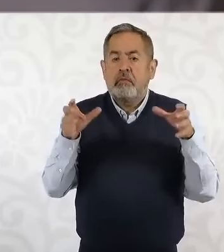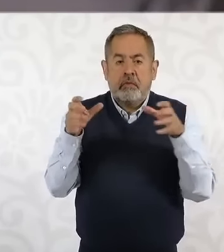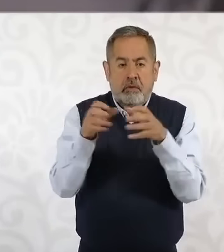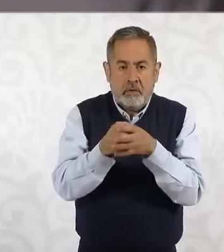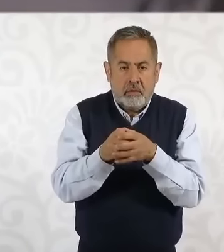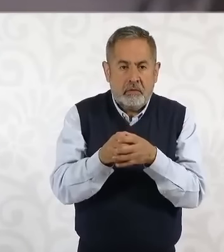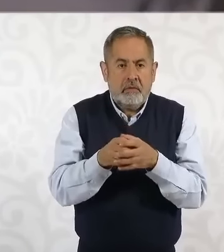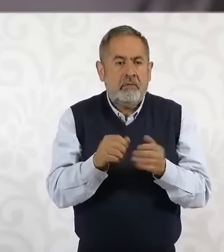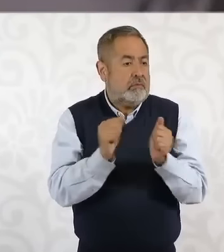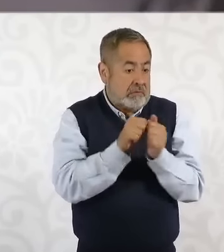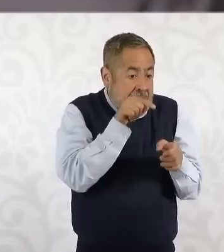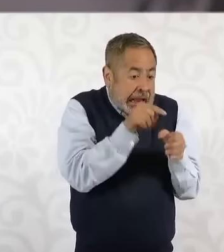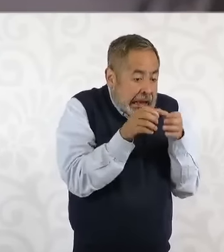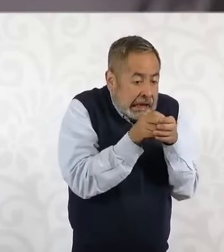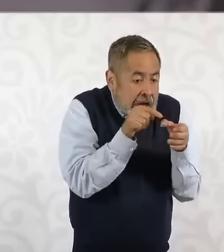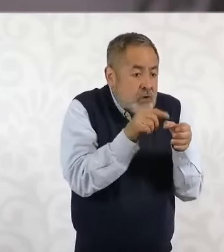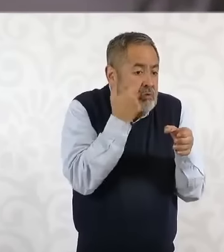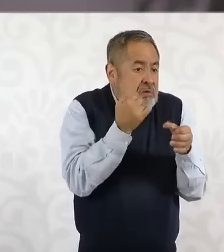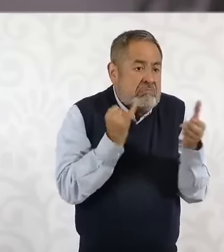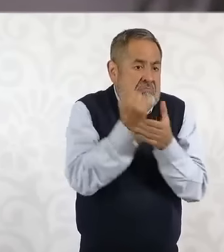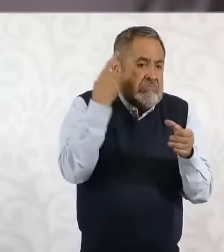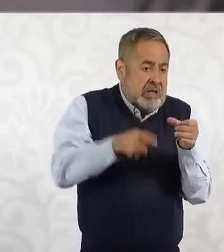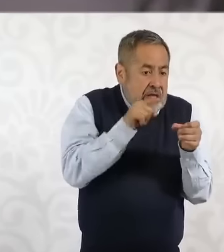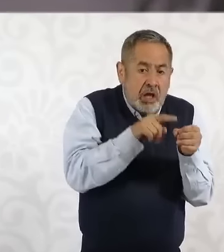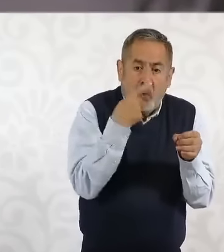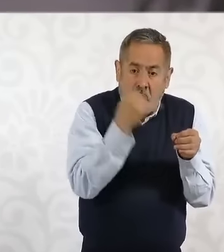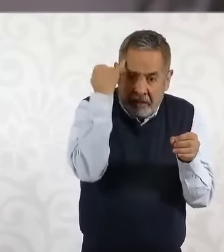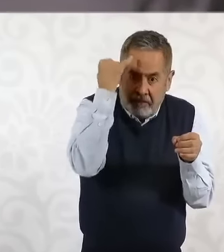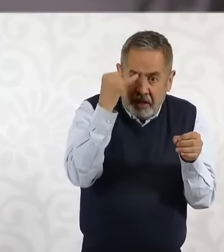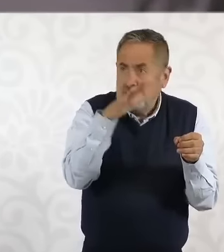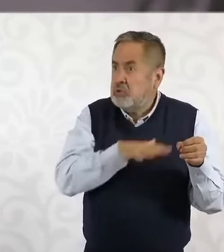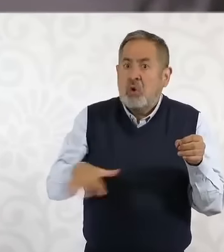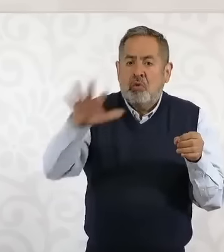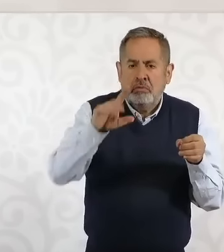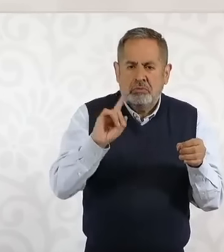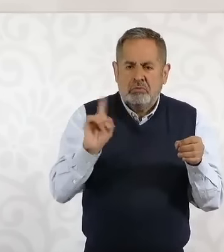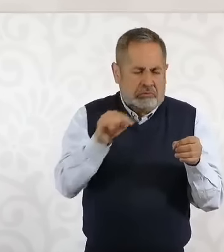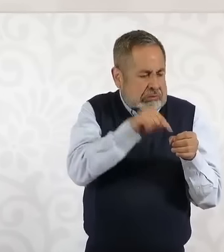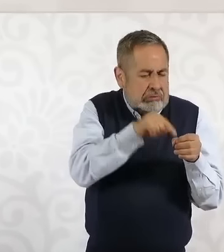los profesores de todo el país. Pues no, ¿quién tiene que opinar? Los profesores de todo el país,